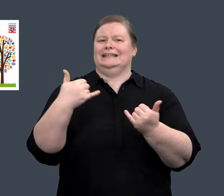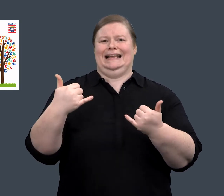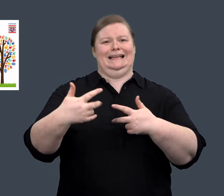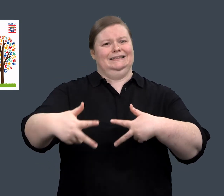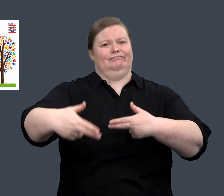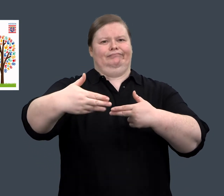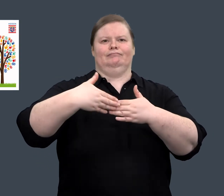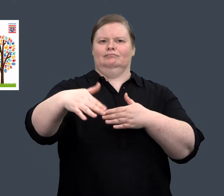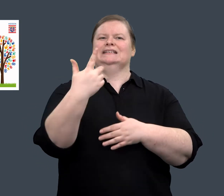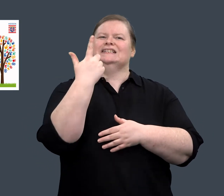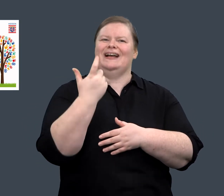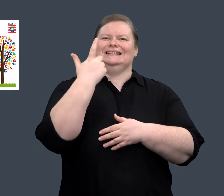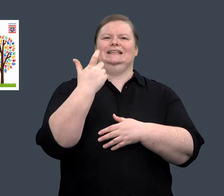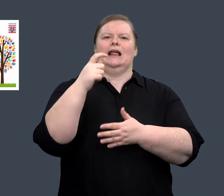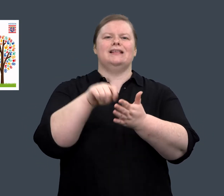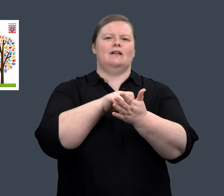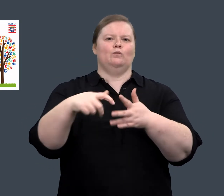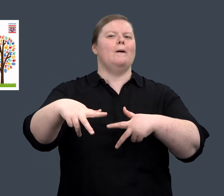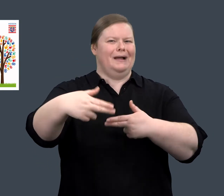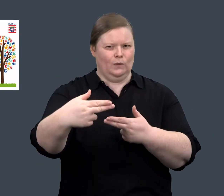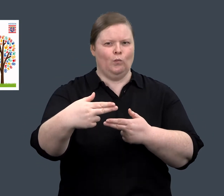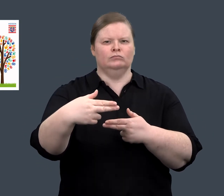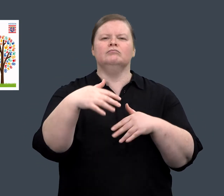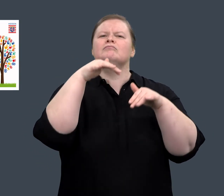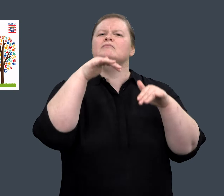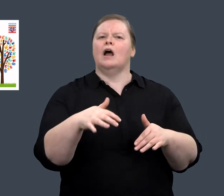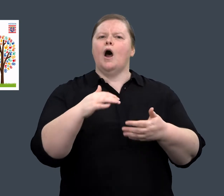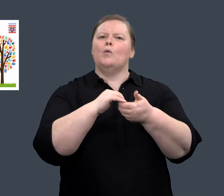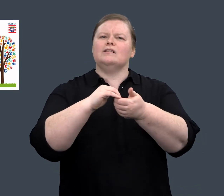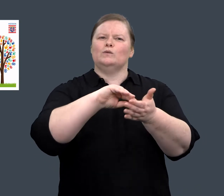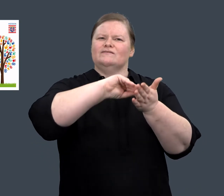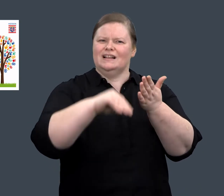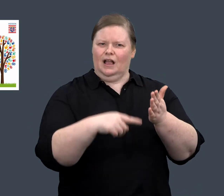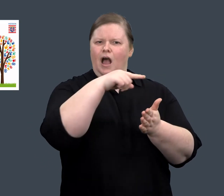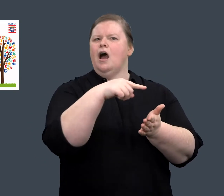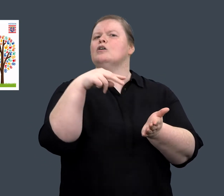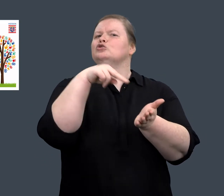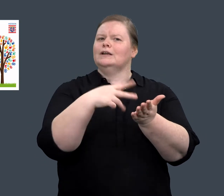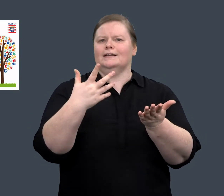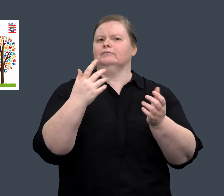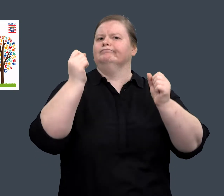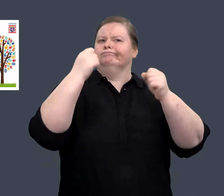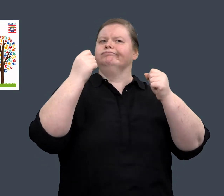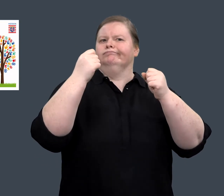dass im Koalitionsvertrag für die 20. Legislaturperiode vereinbart wurde,